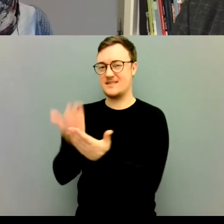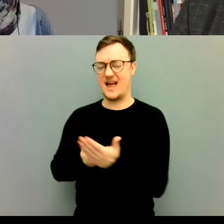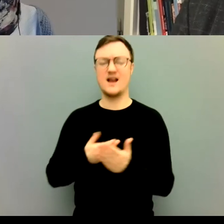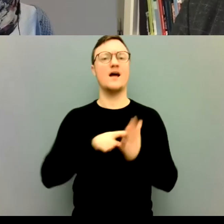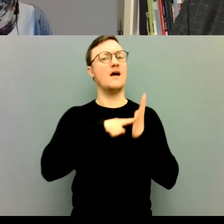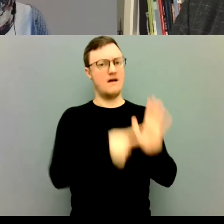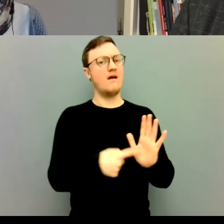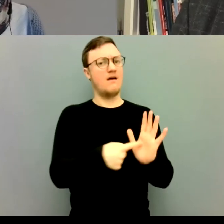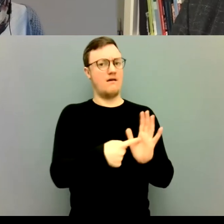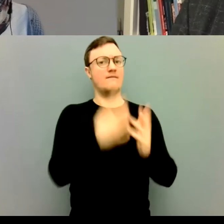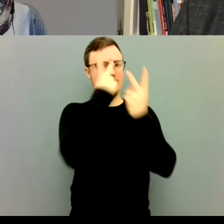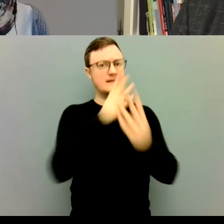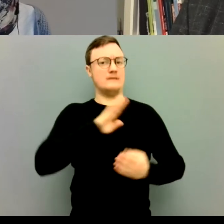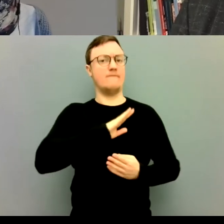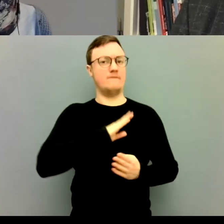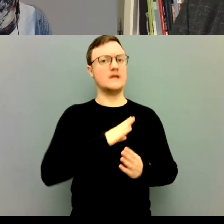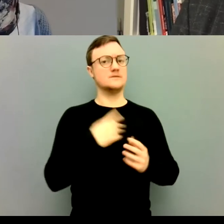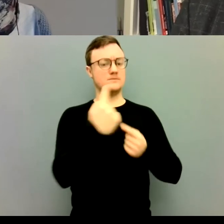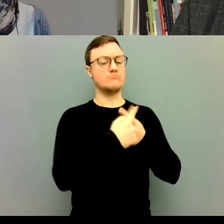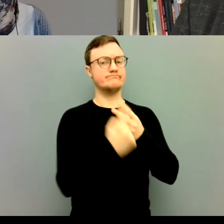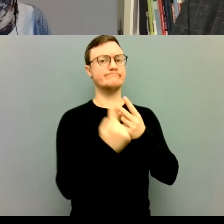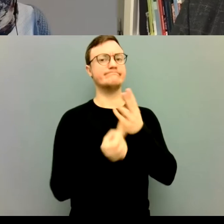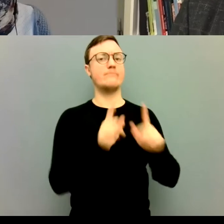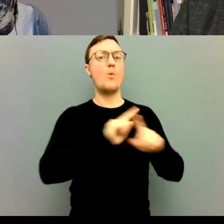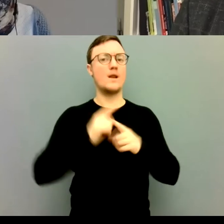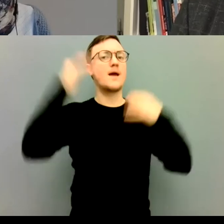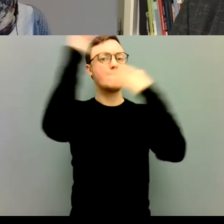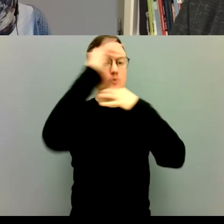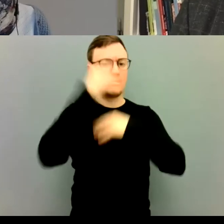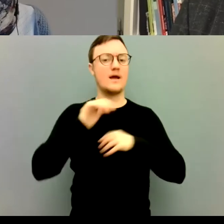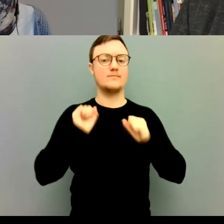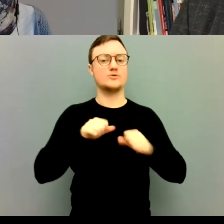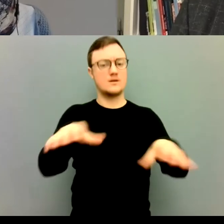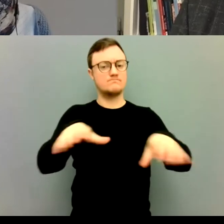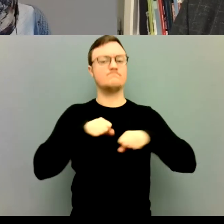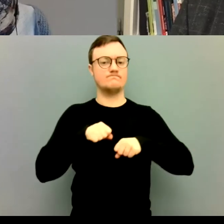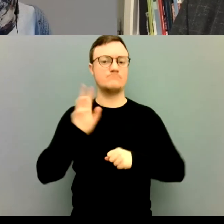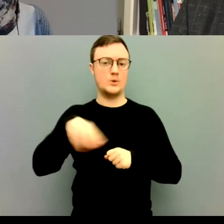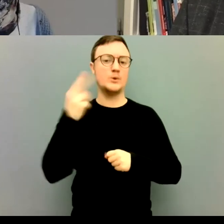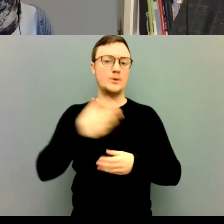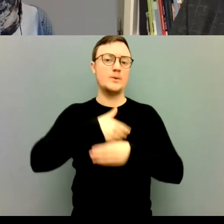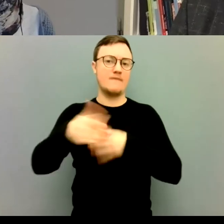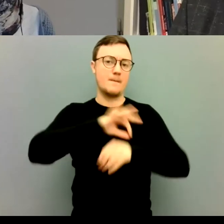länder - det belyste flera saker vi har att ta itu med efter pandemin.